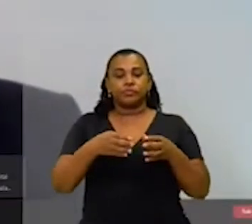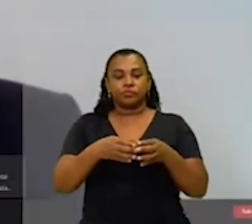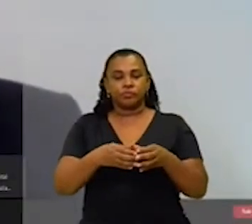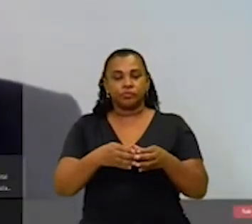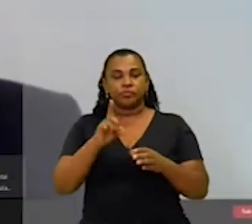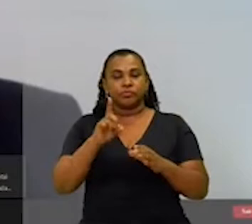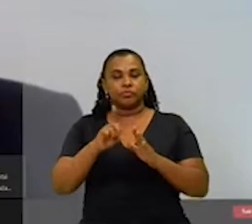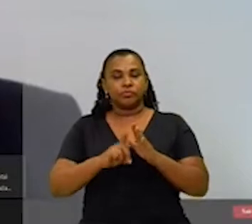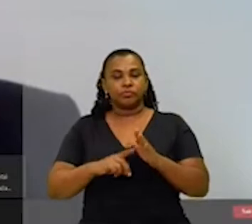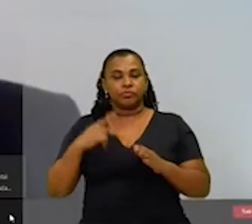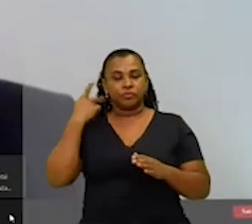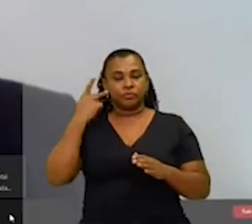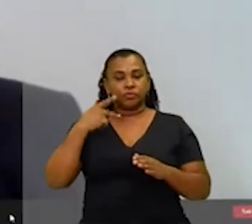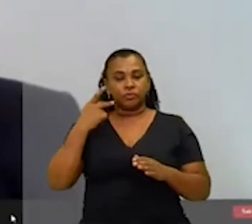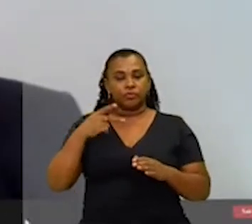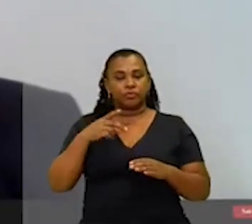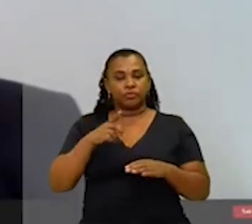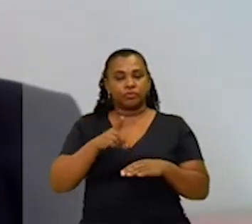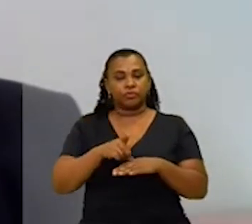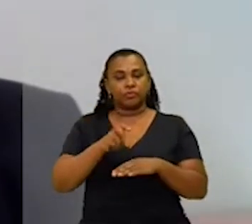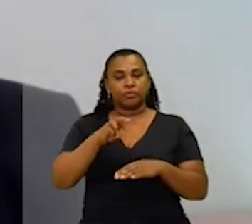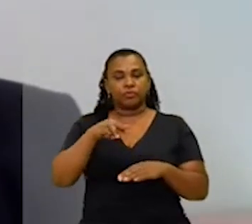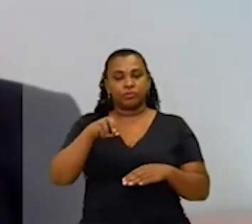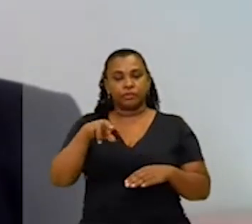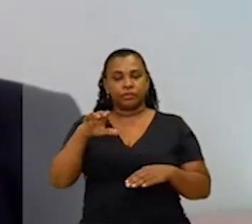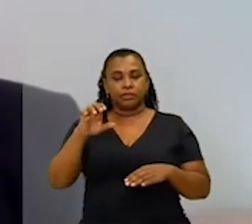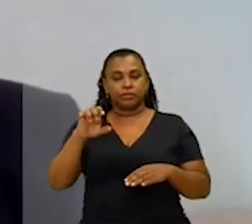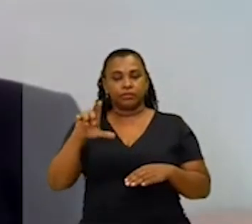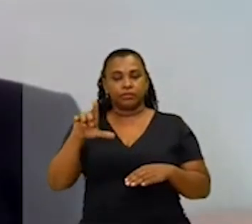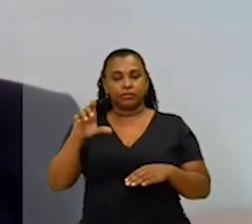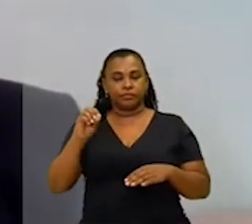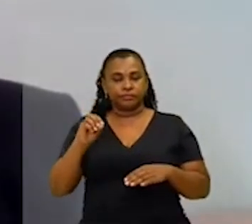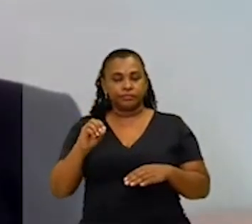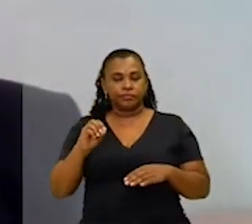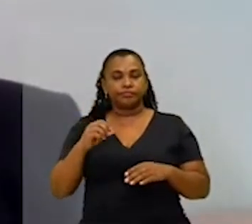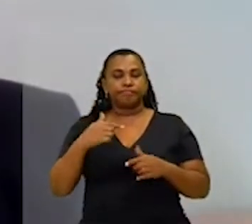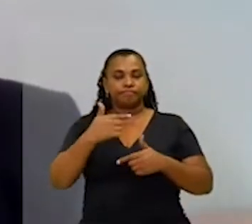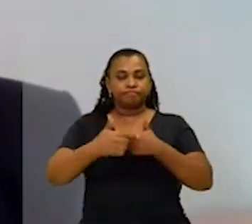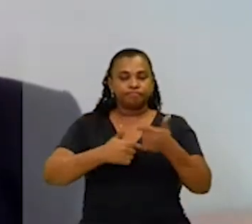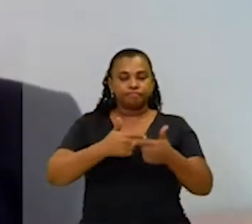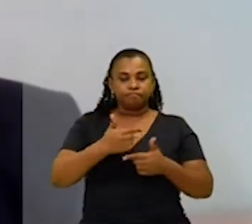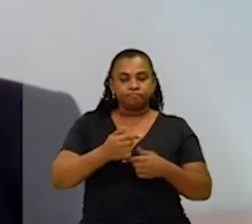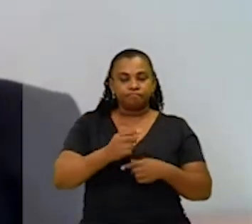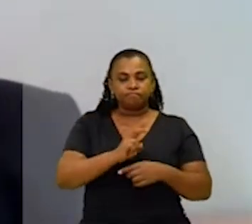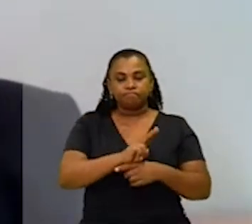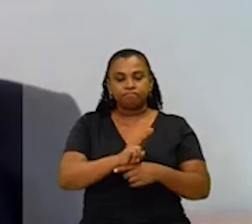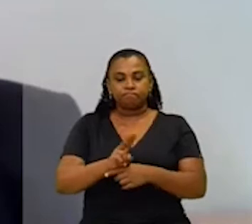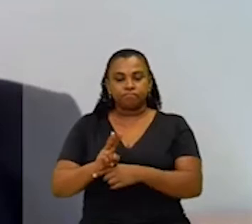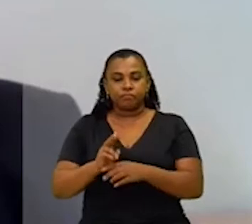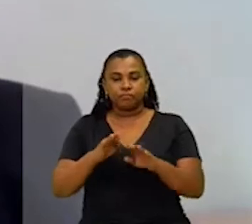Marcelo vai ter o Guilherme exercem a função de curadoria desta mesa pela Associação Brasileira